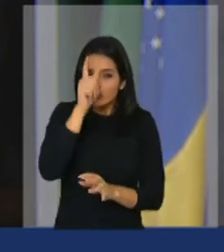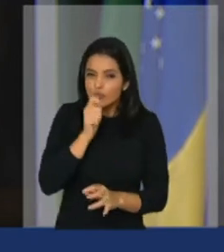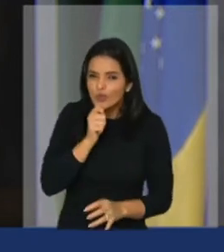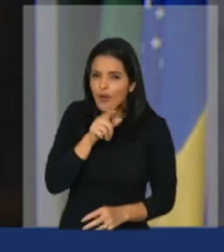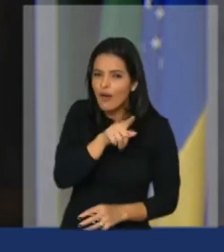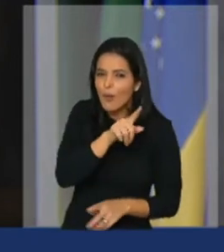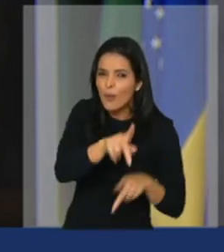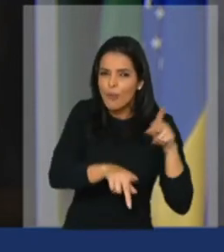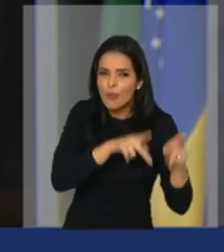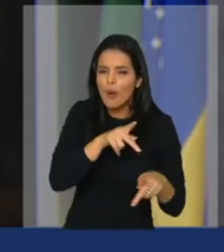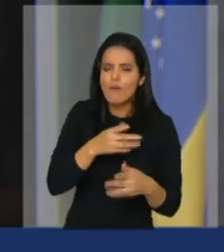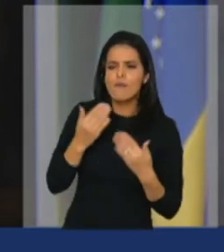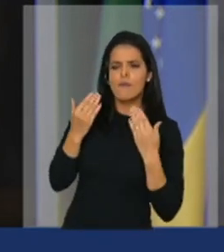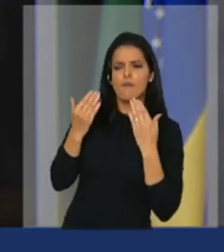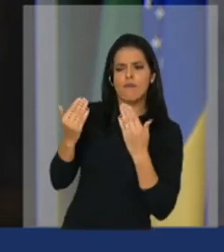QUE A POPULAÇÃO ANDA MUITO